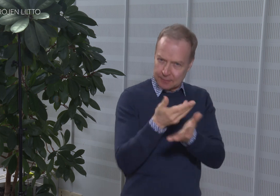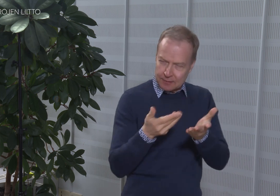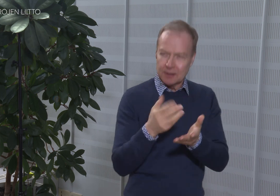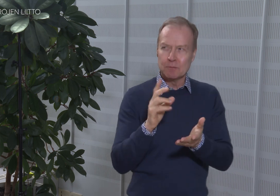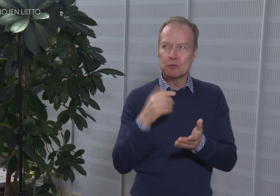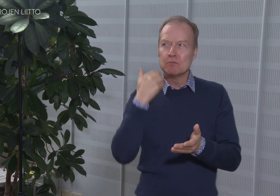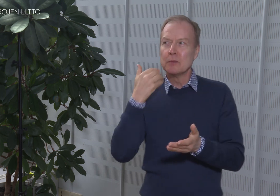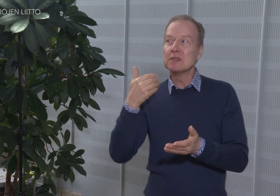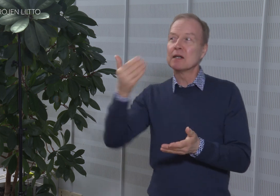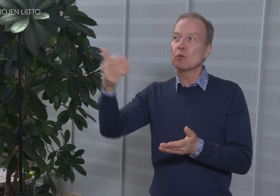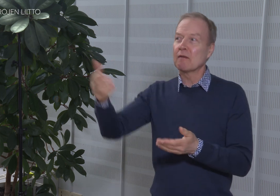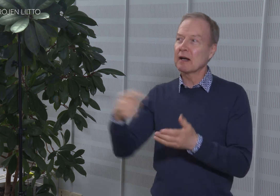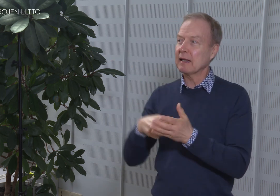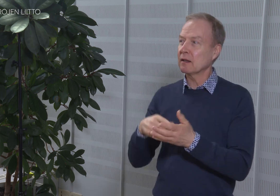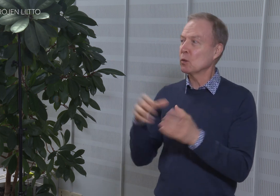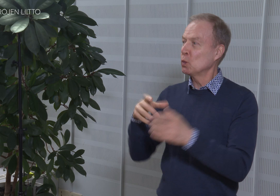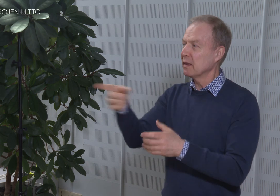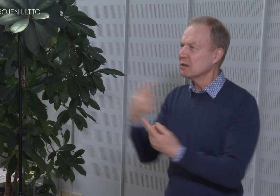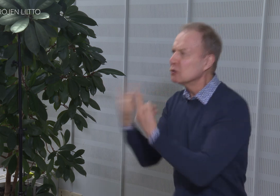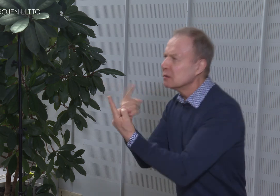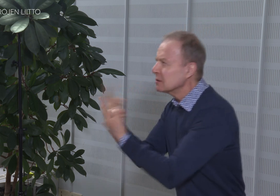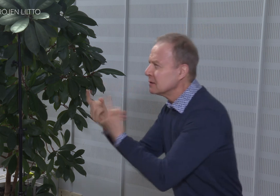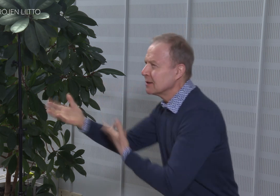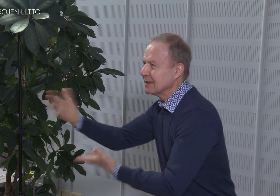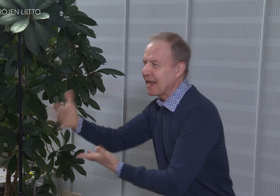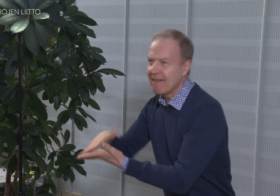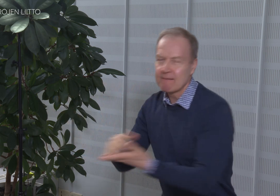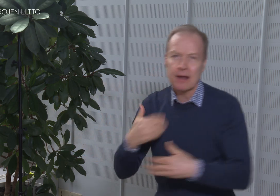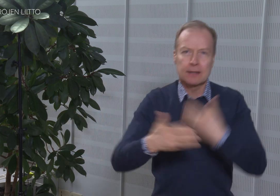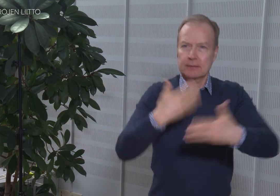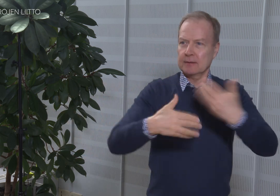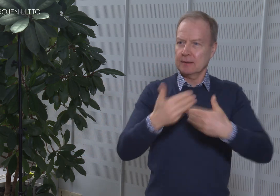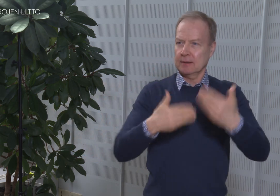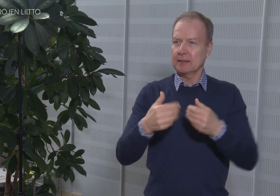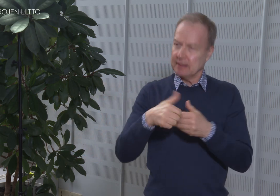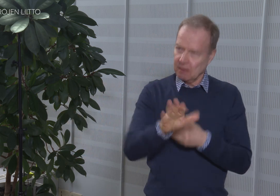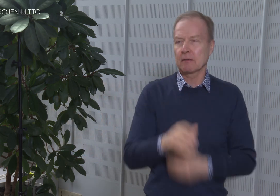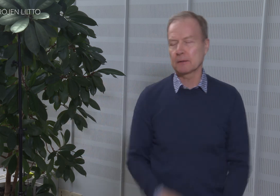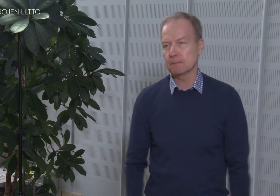sekä jatkaa evästysten keräämistä tulevissa kohtaamisissa yhteisön kanssa.